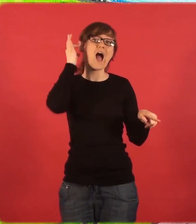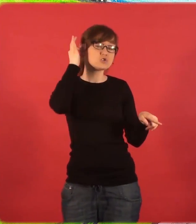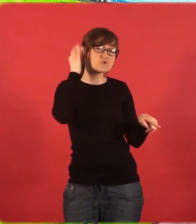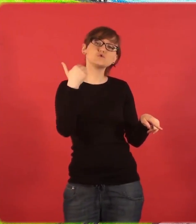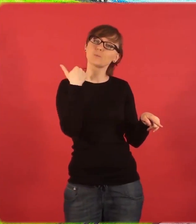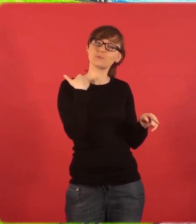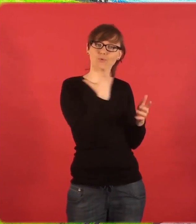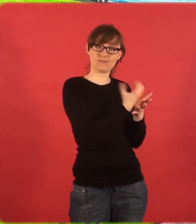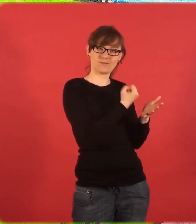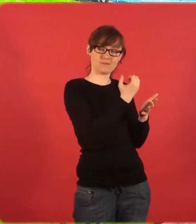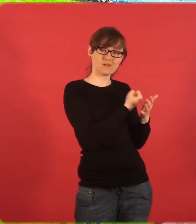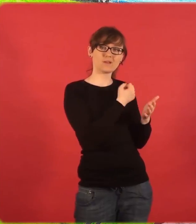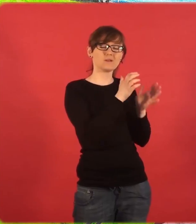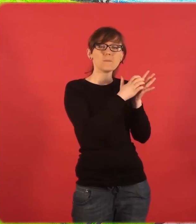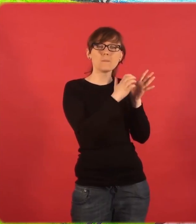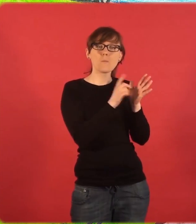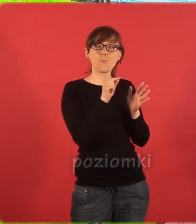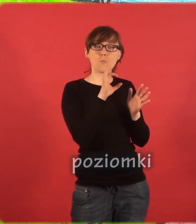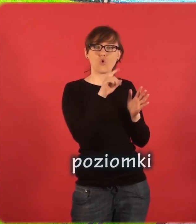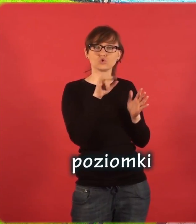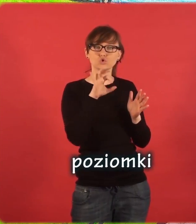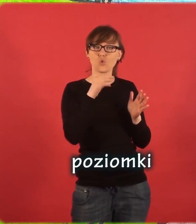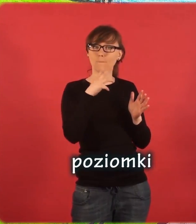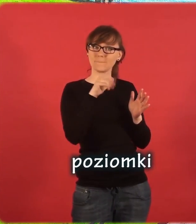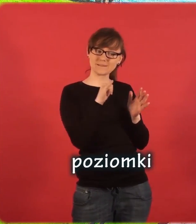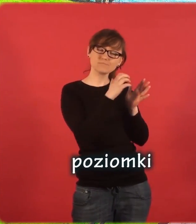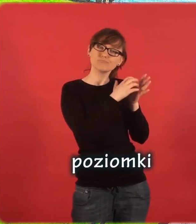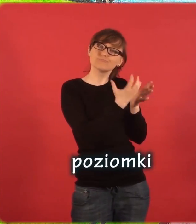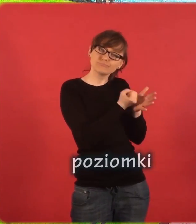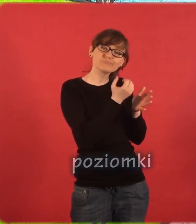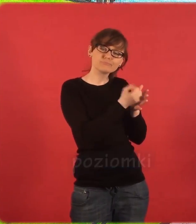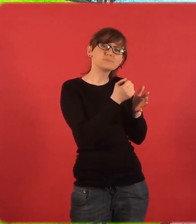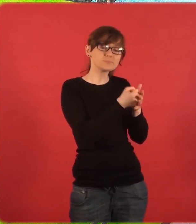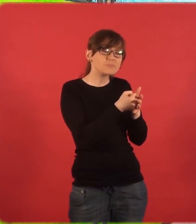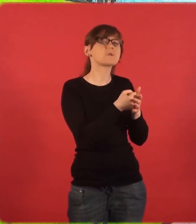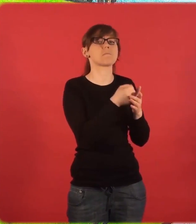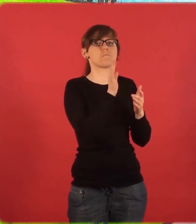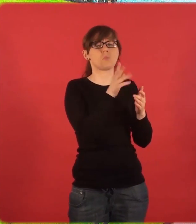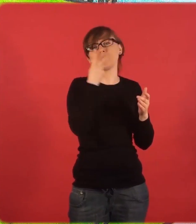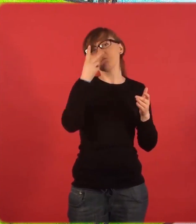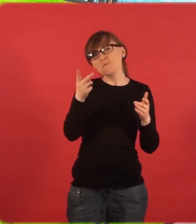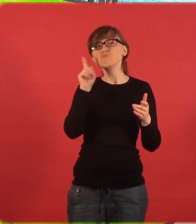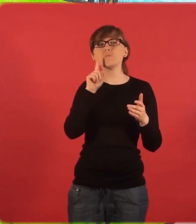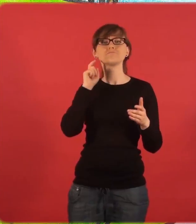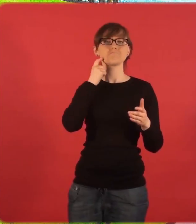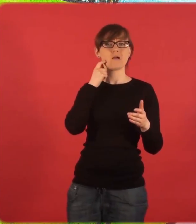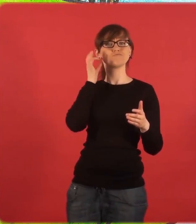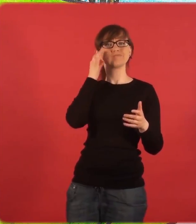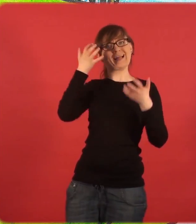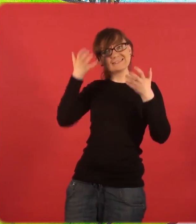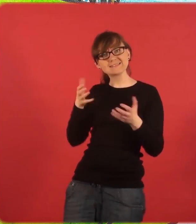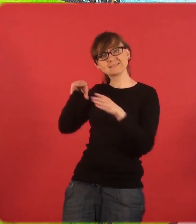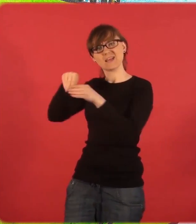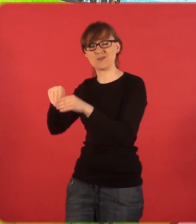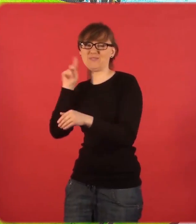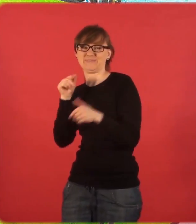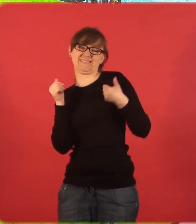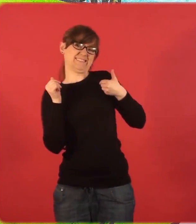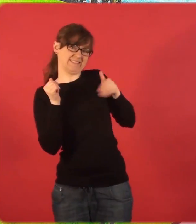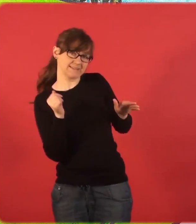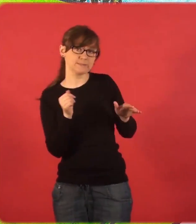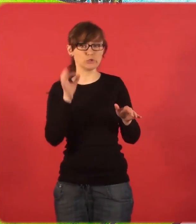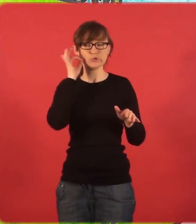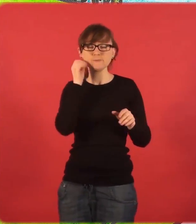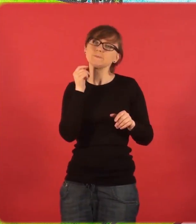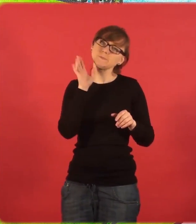Dziewczynki w tym czasie zbierały poziomki. Dziewczynki bardzo chciały dowiedzieć się gdzie są ukryte tunele w sianie, ale chłopcy nie chcieli im nic powiedzieć.